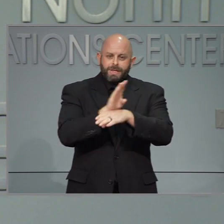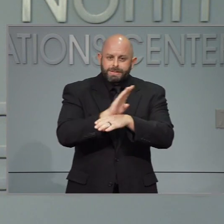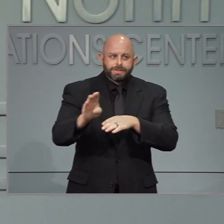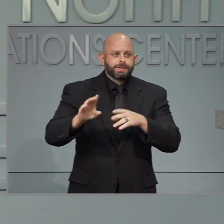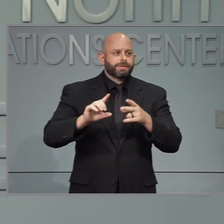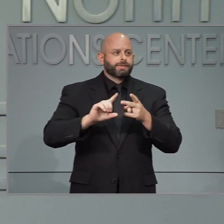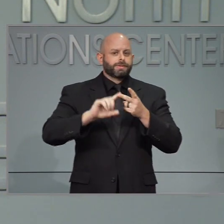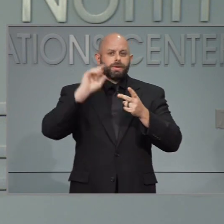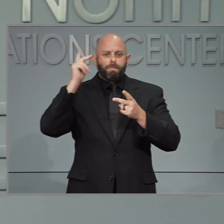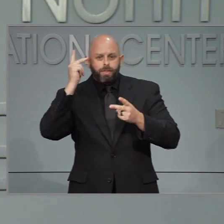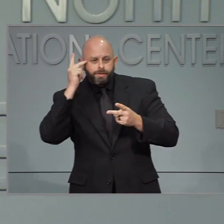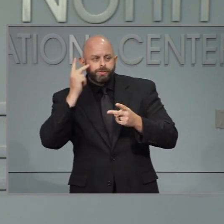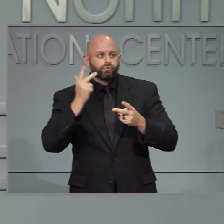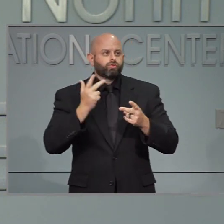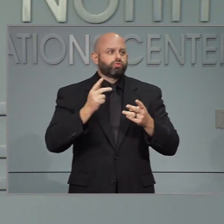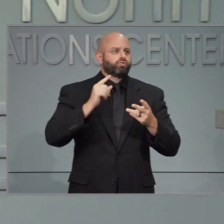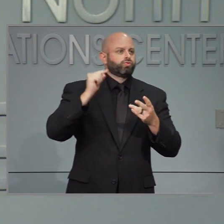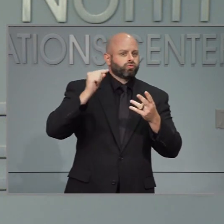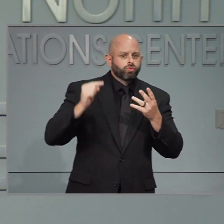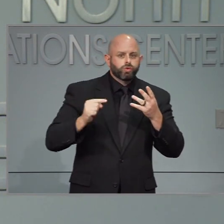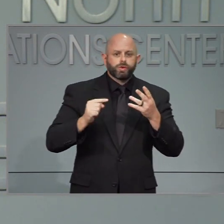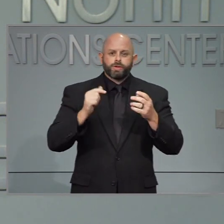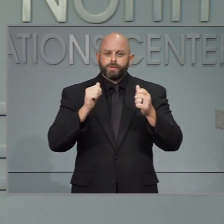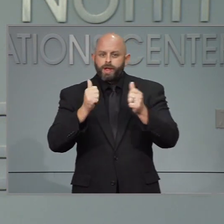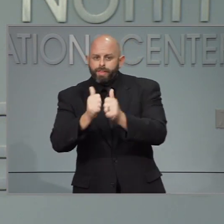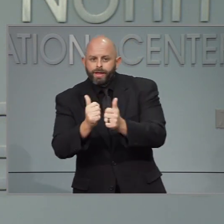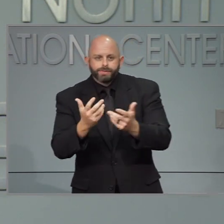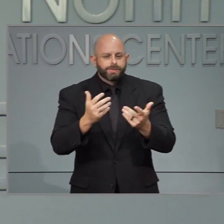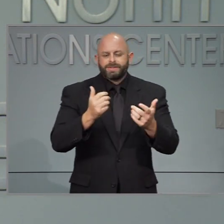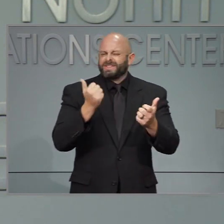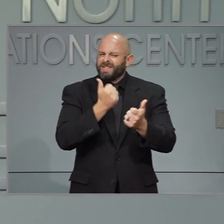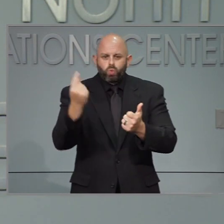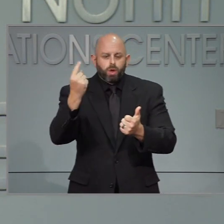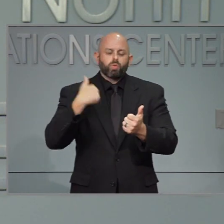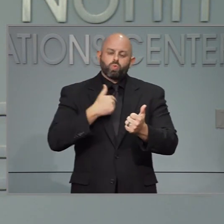de negocios que cumplan con la las órdenes ejecutivas, el